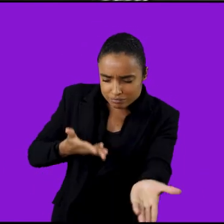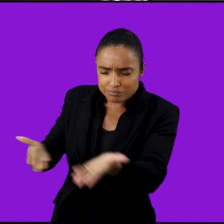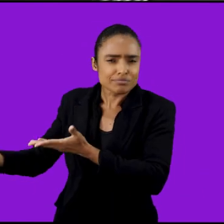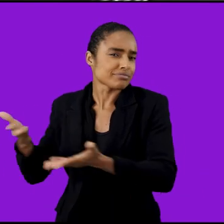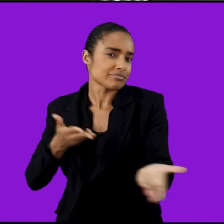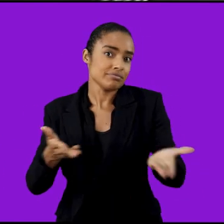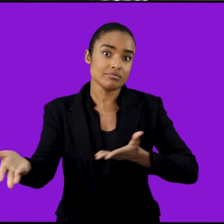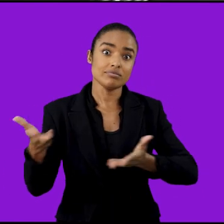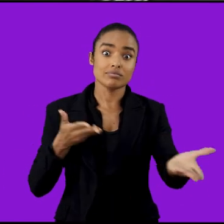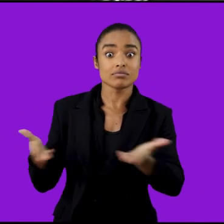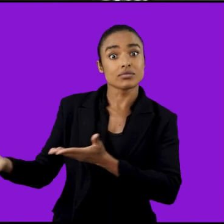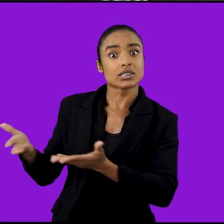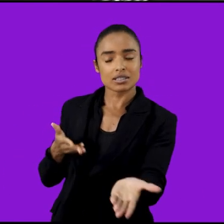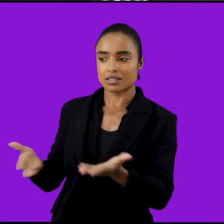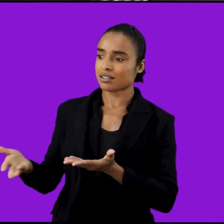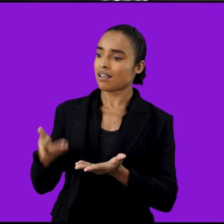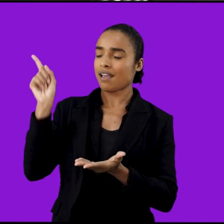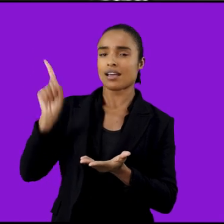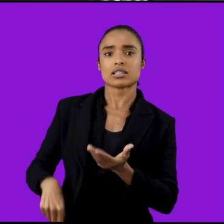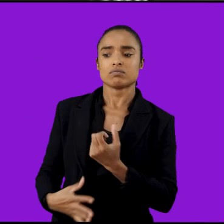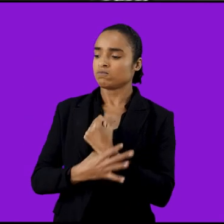De eu me sentir seguro e confiante, entendeu? Sim